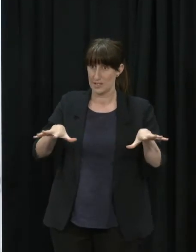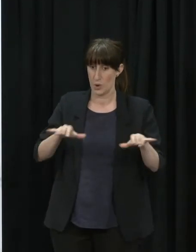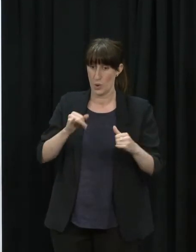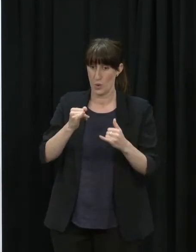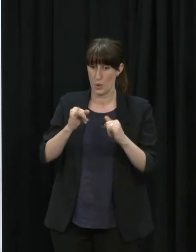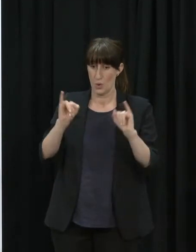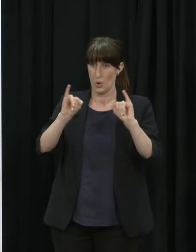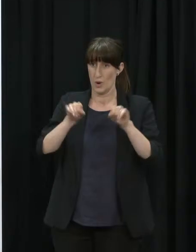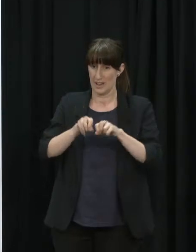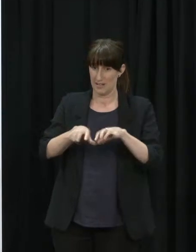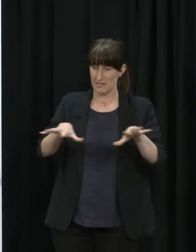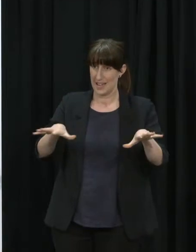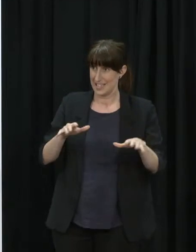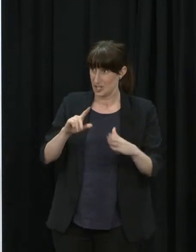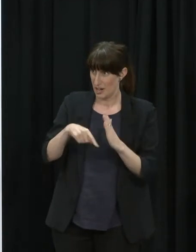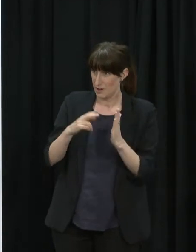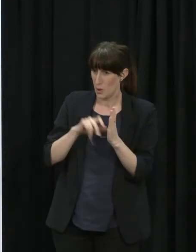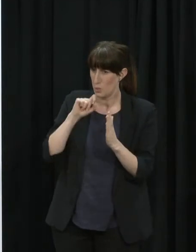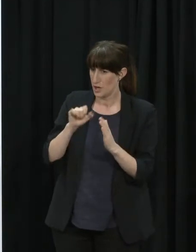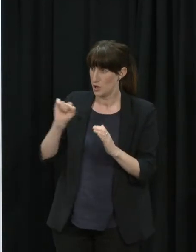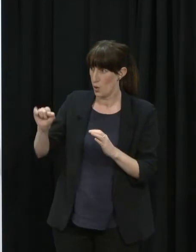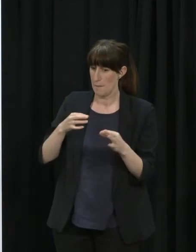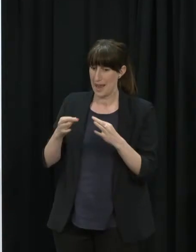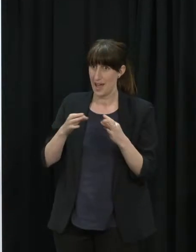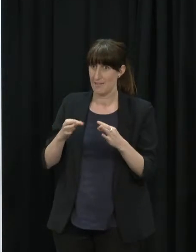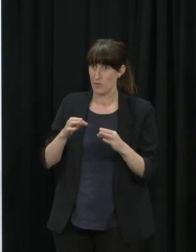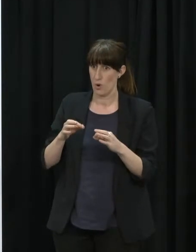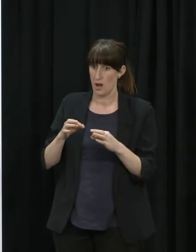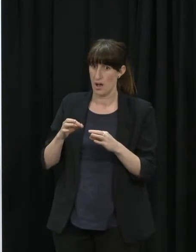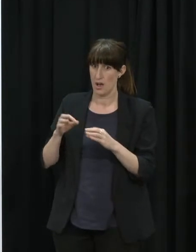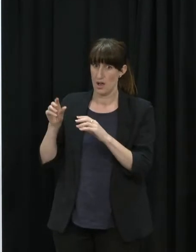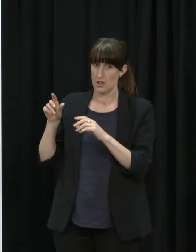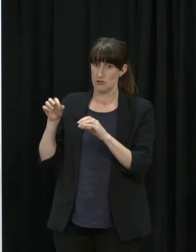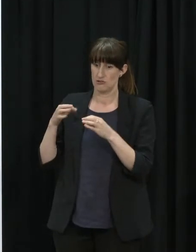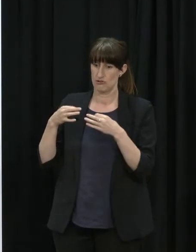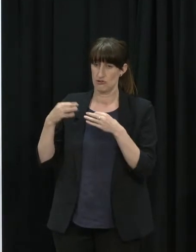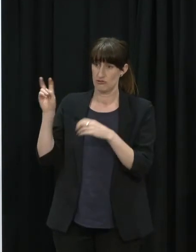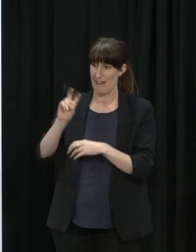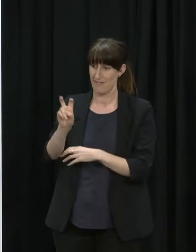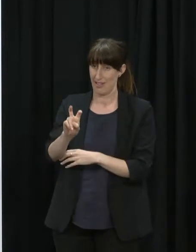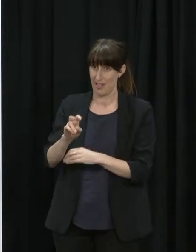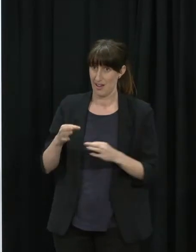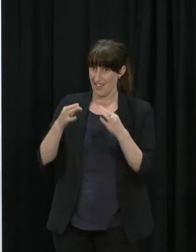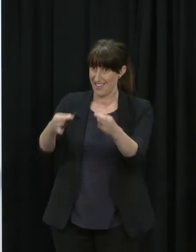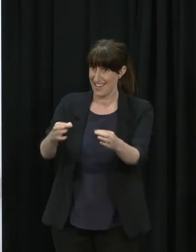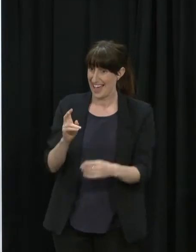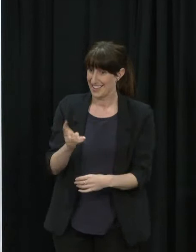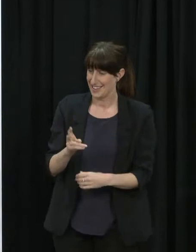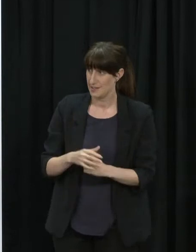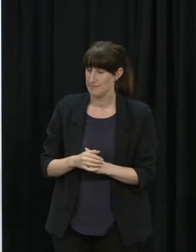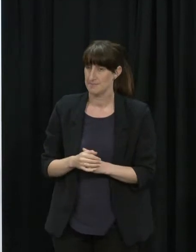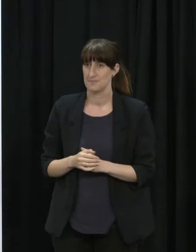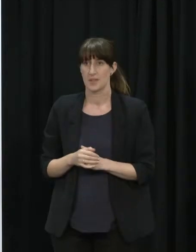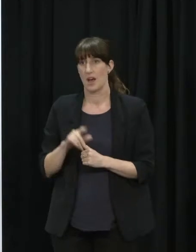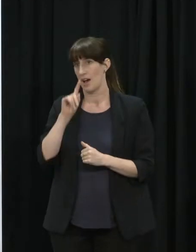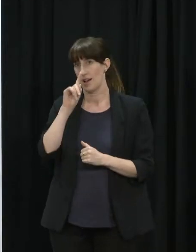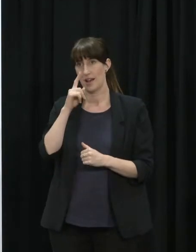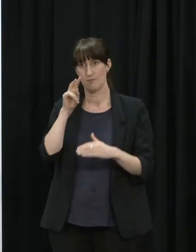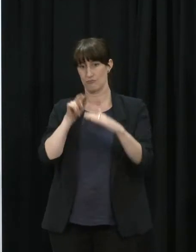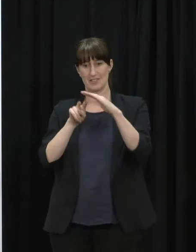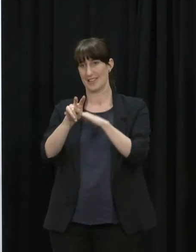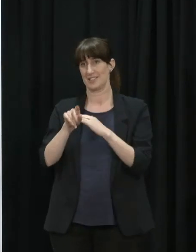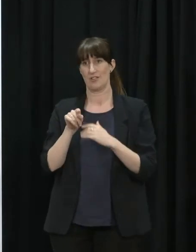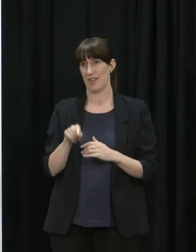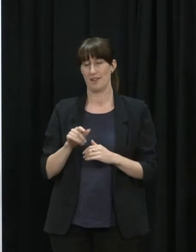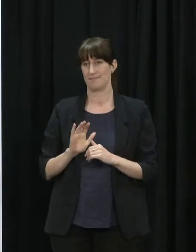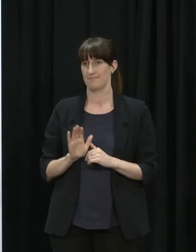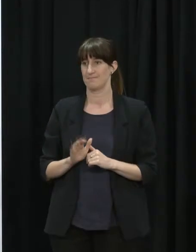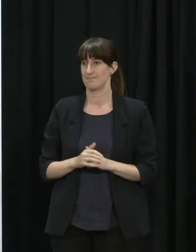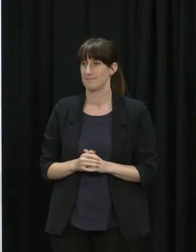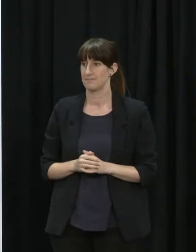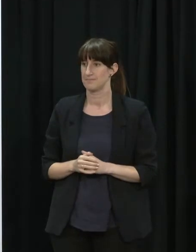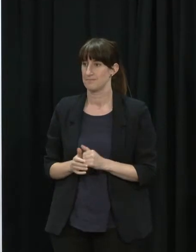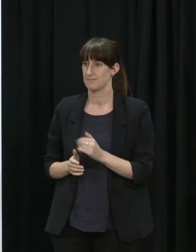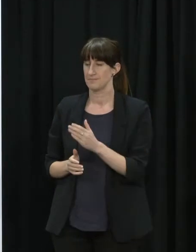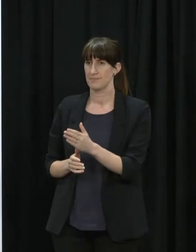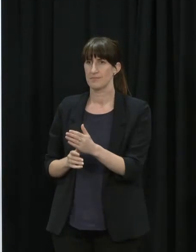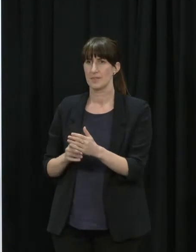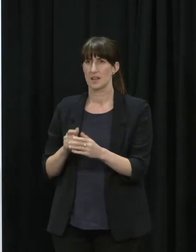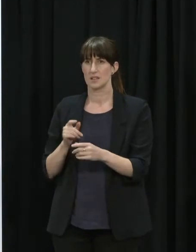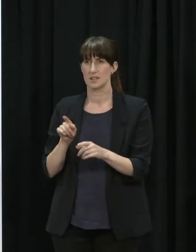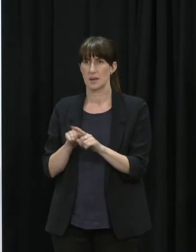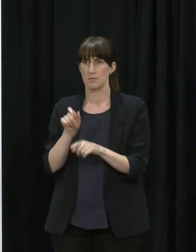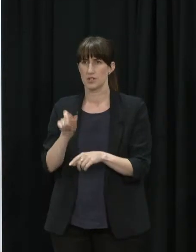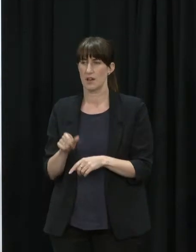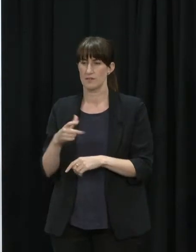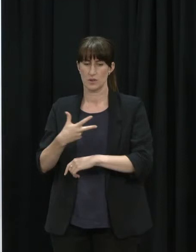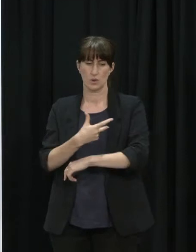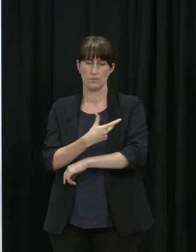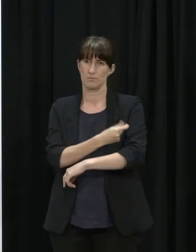atu i tera.